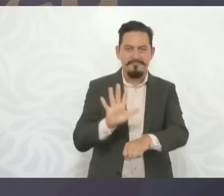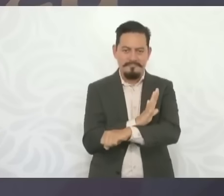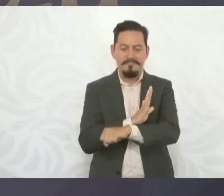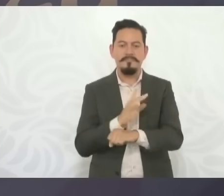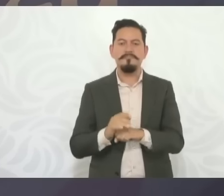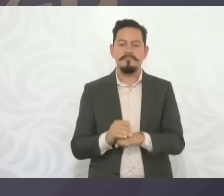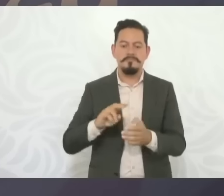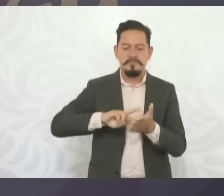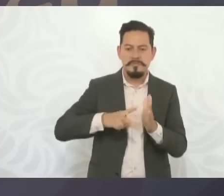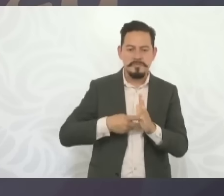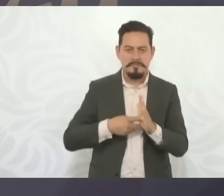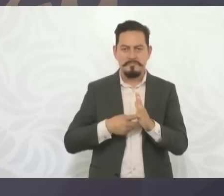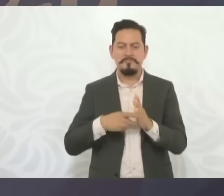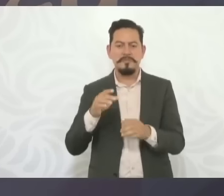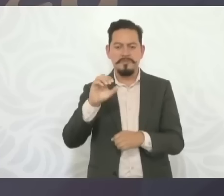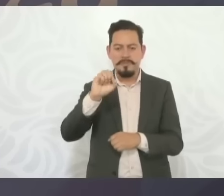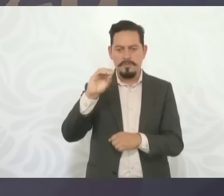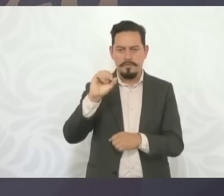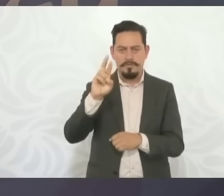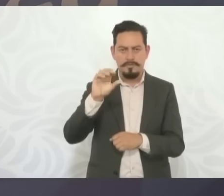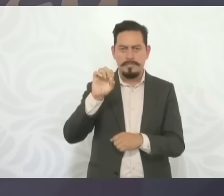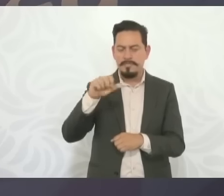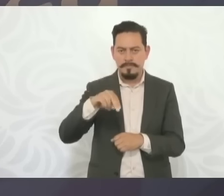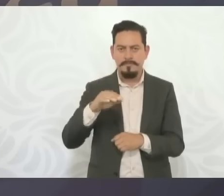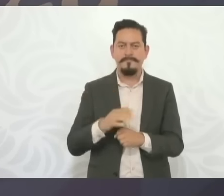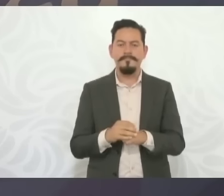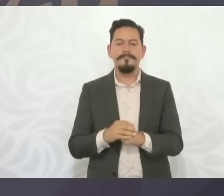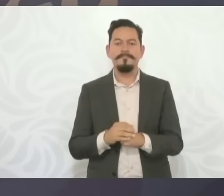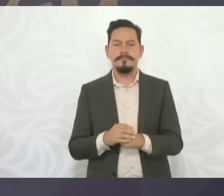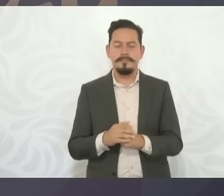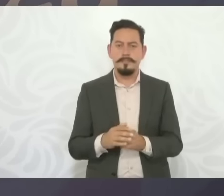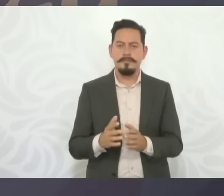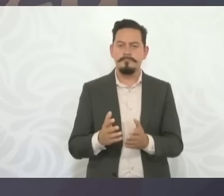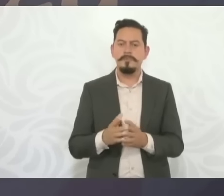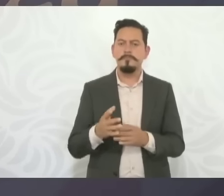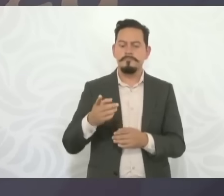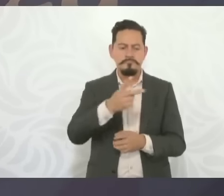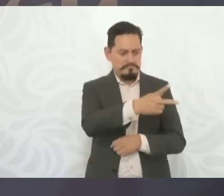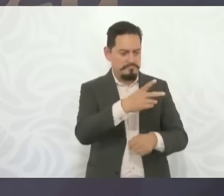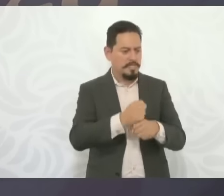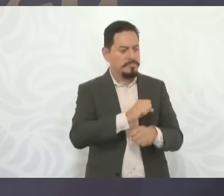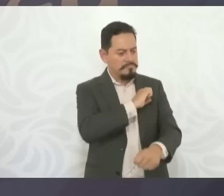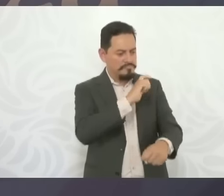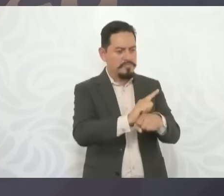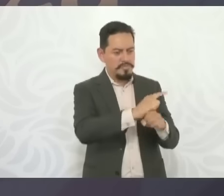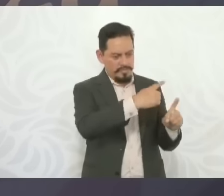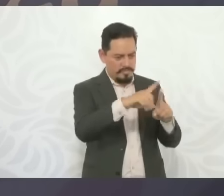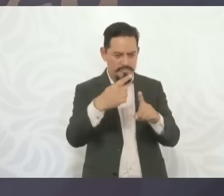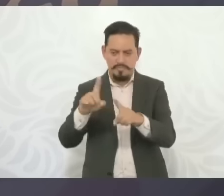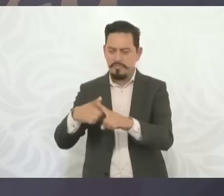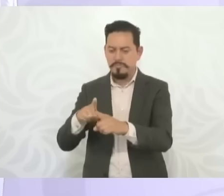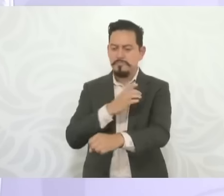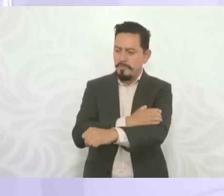Solórzano, compañeros de gabinete, invitados especiales, compañeras, compañeros, señoras y